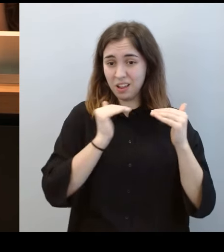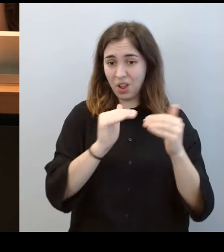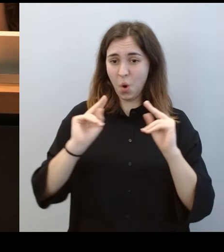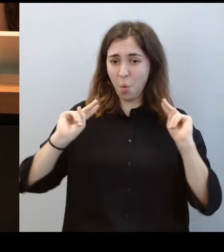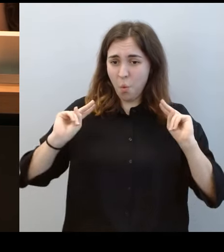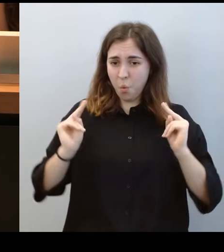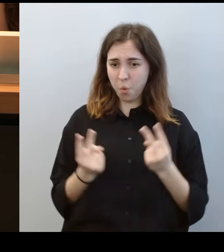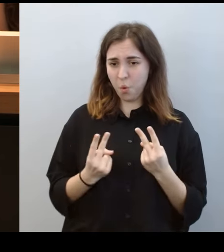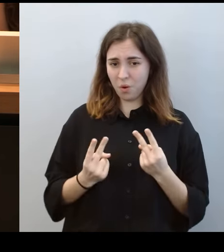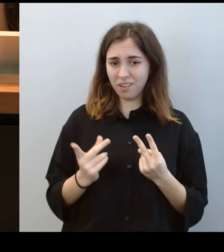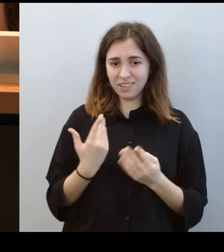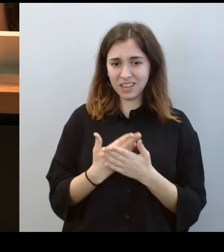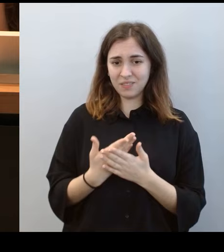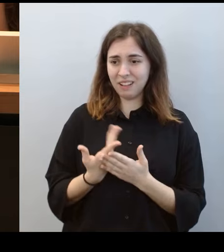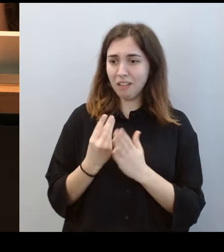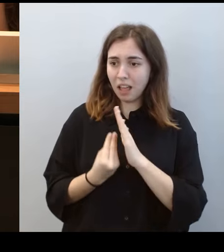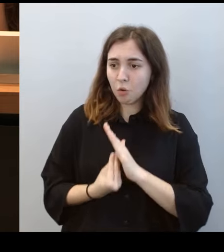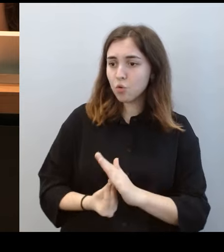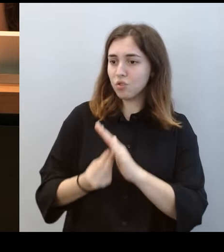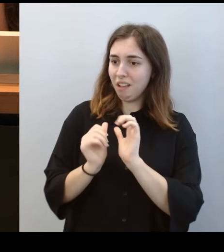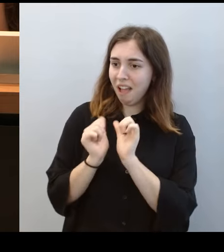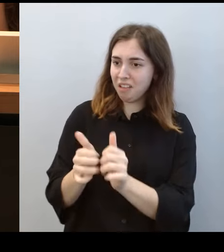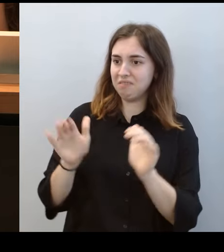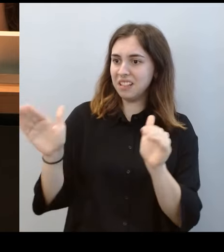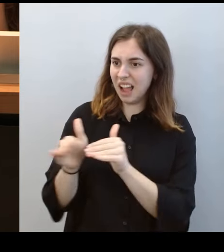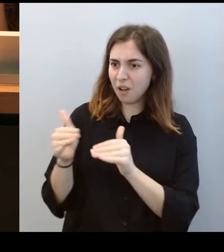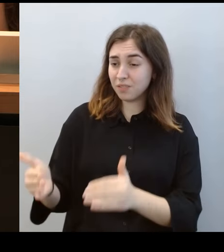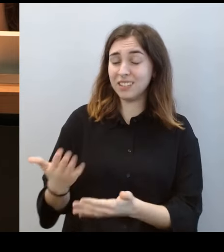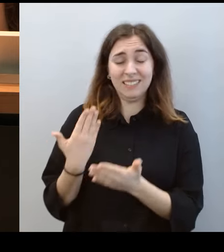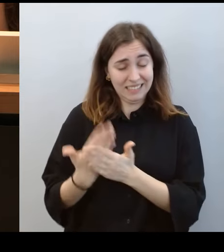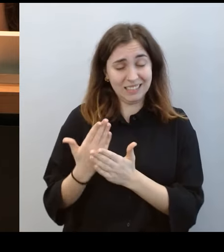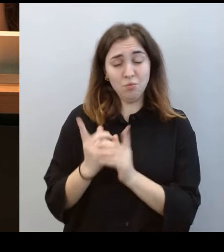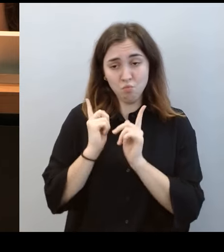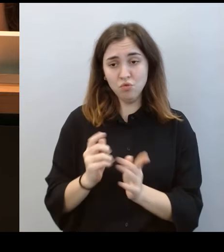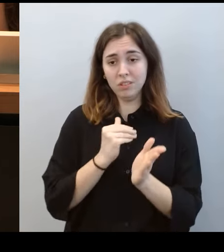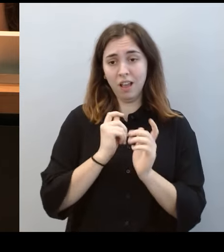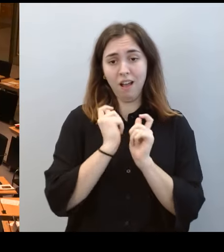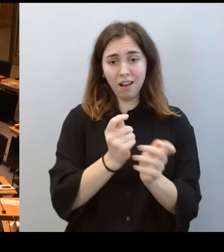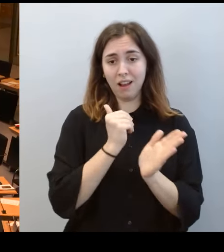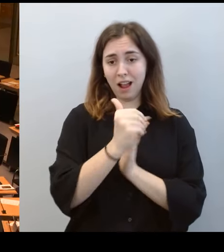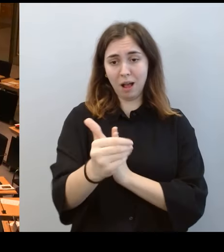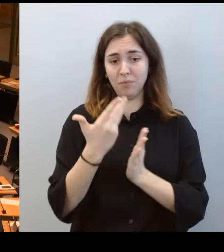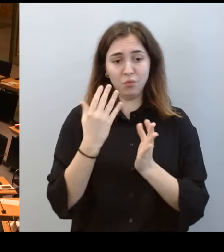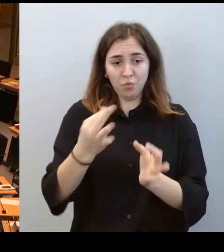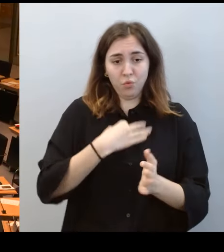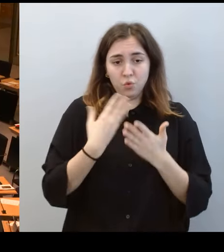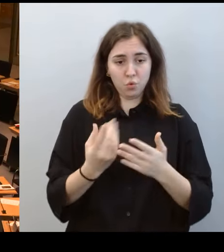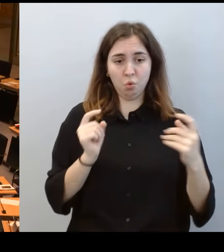man diesen Antrag ablehnen. Er ist völlig indiskutabel an dieser Stelle. Danke.